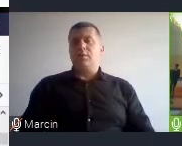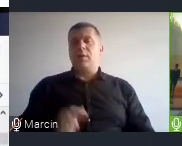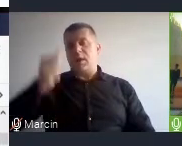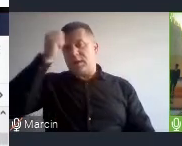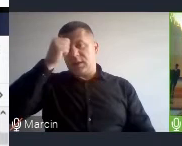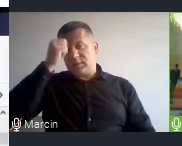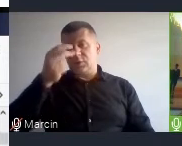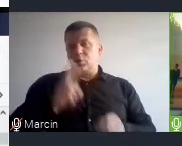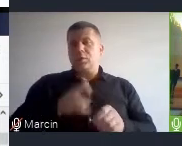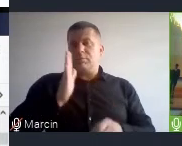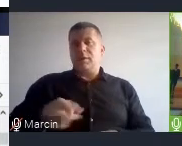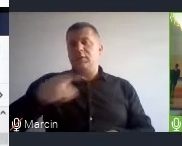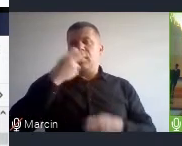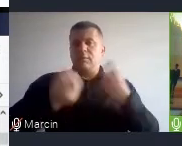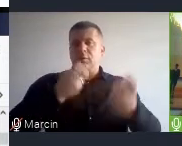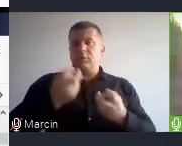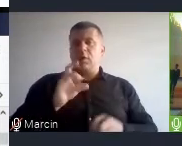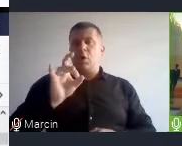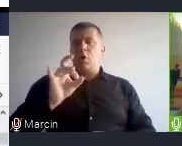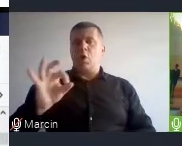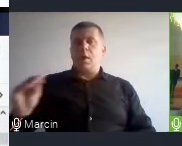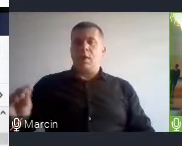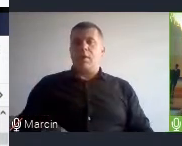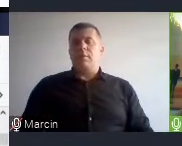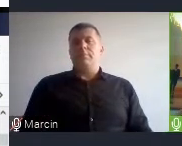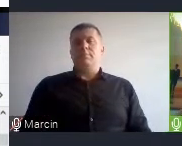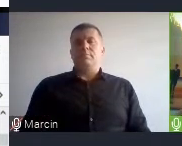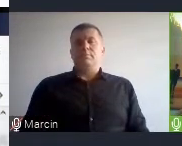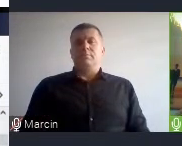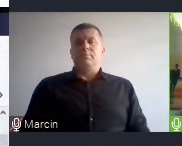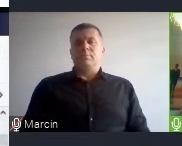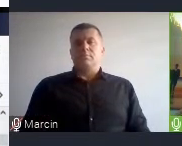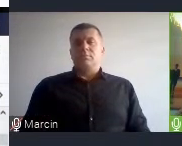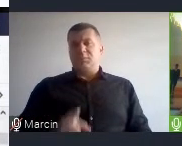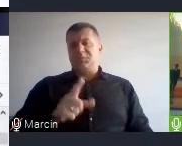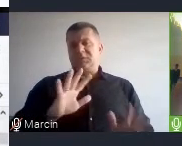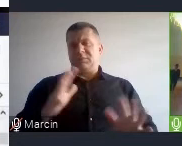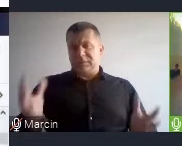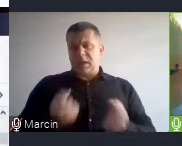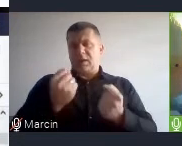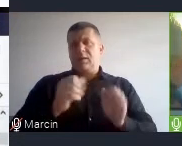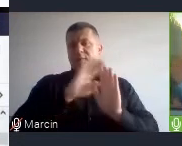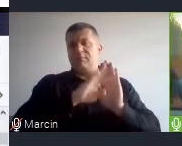której będziecie Państwo wyszukiwać chociażby w Google i tym sposobem znajdziecie taryfikator.